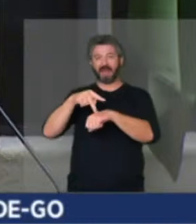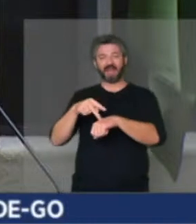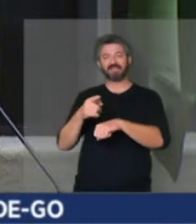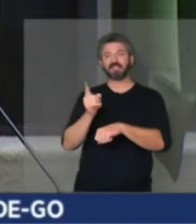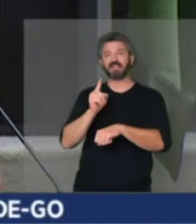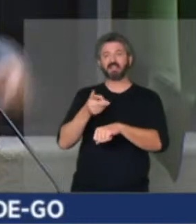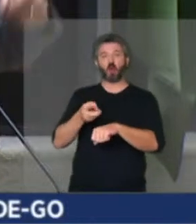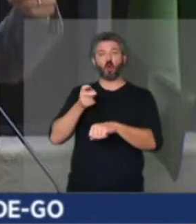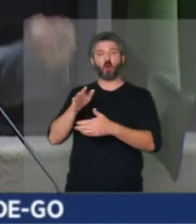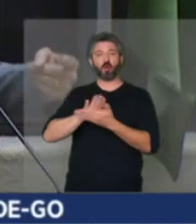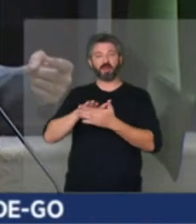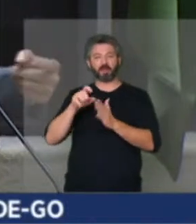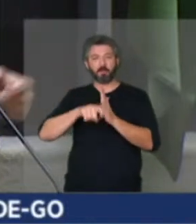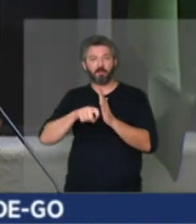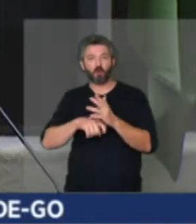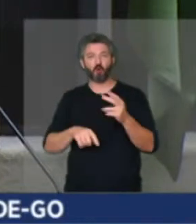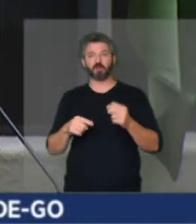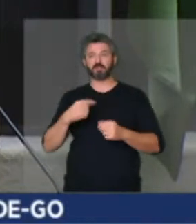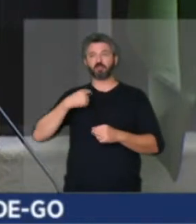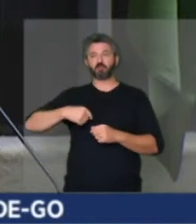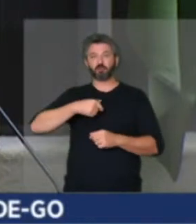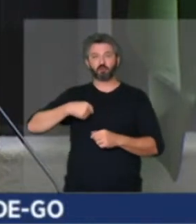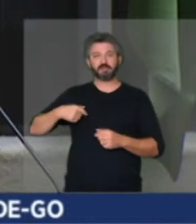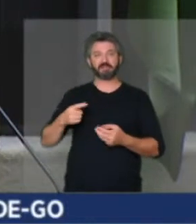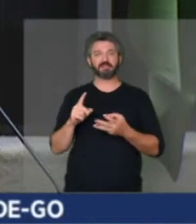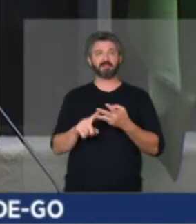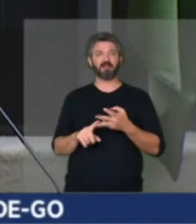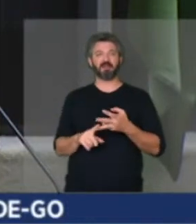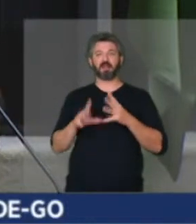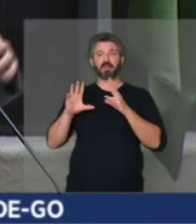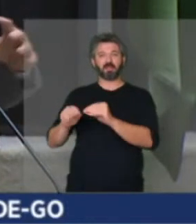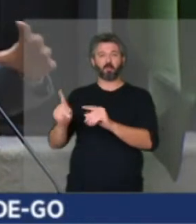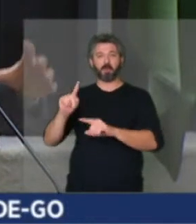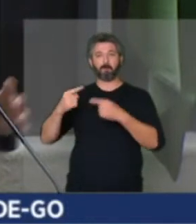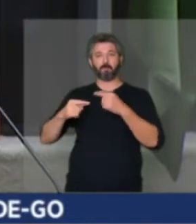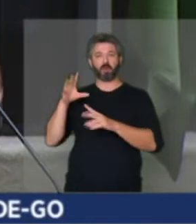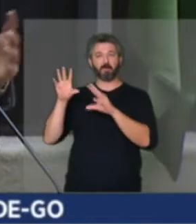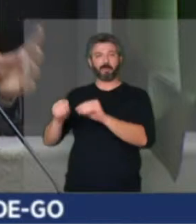PARAÍSO FISCAL , CONTA NA SUÍÇA , AÍ LEVANTA UMA